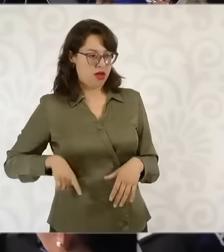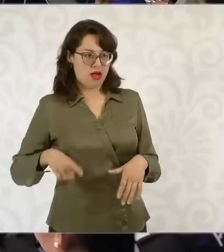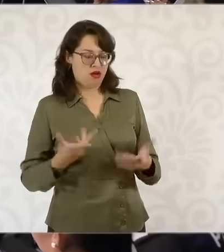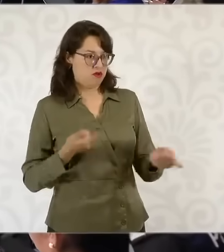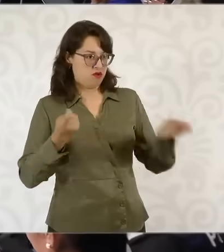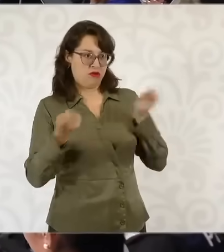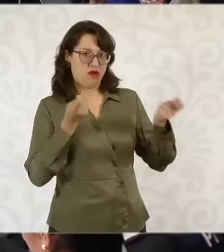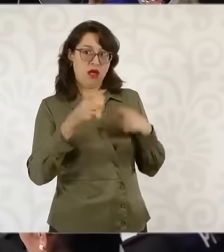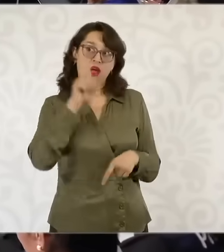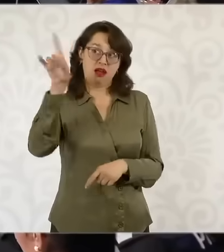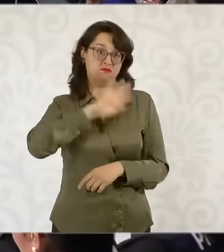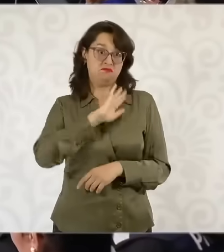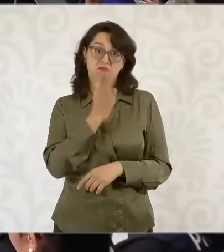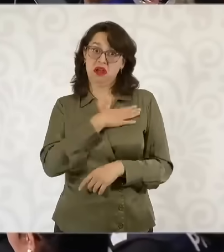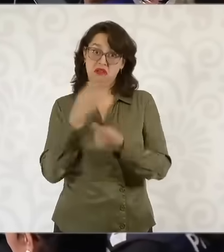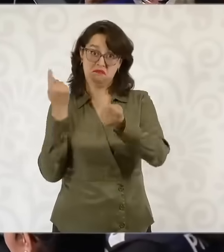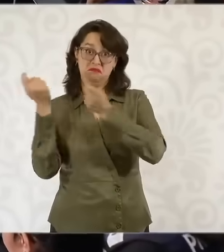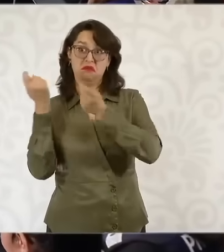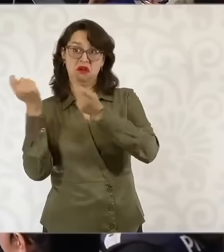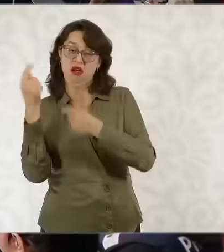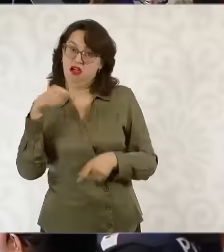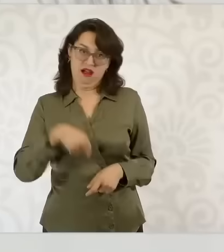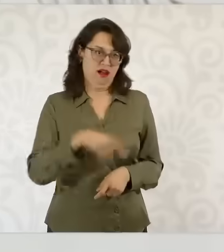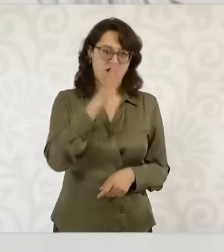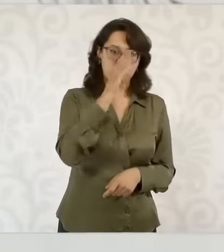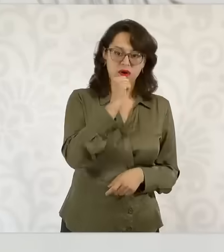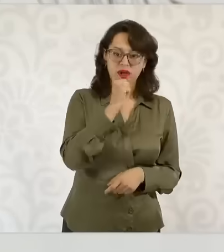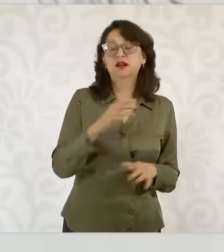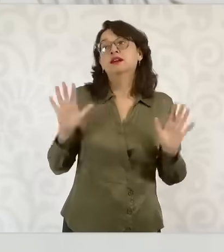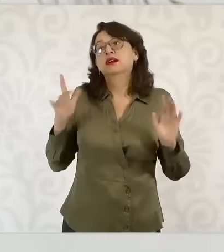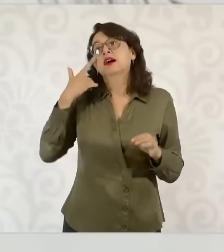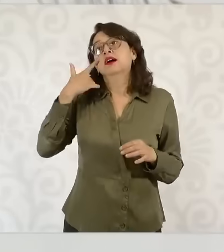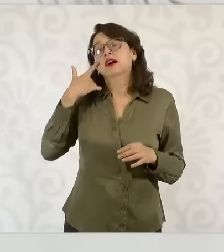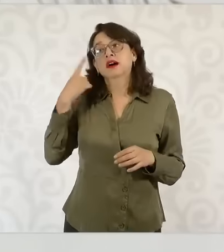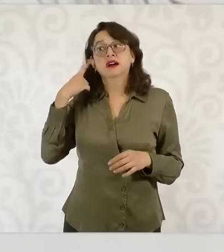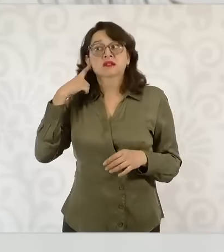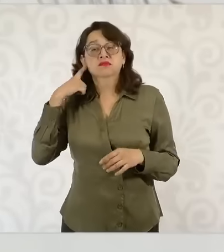donde sí se vuelve dueña. Vamos a ver primero si es cierta esta noticia y si es cierta bueno pues